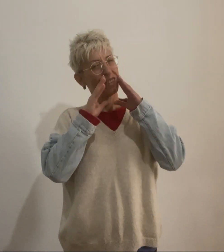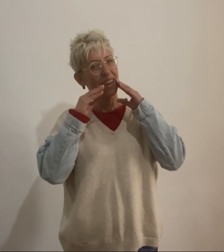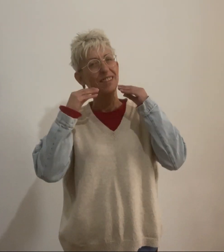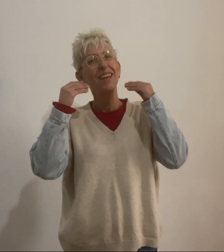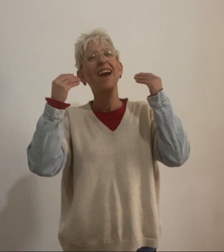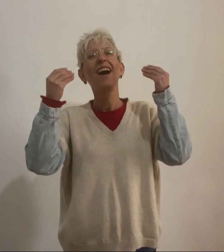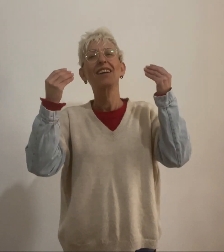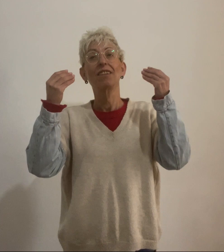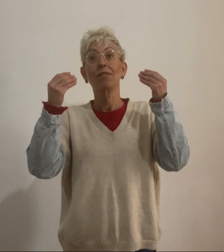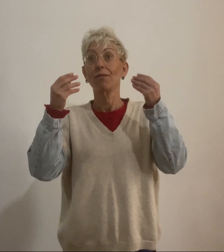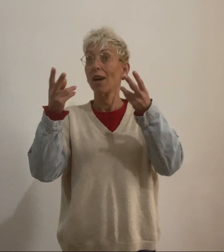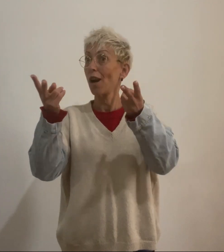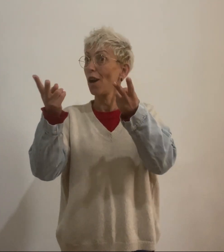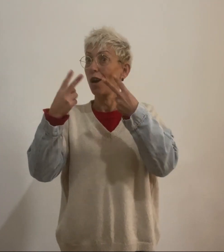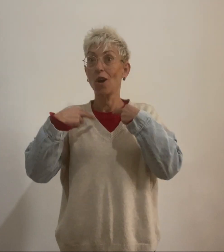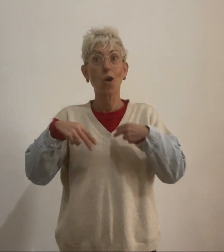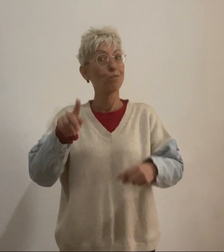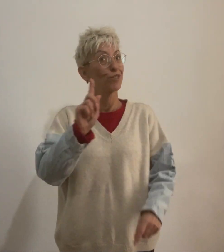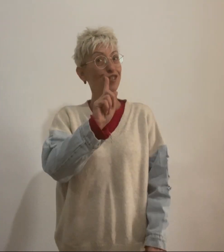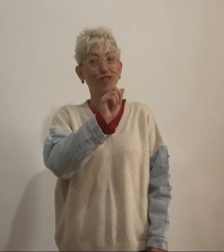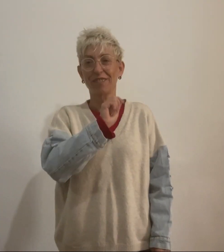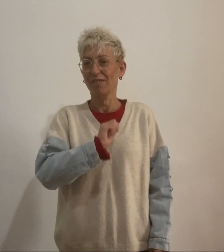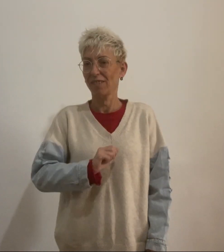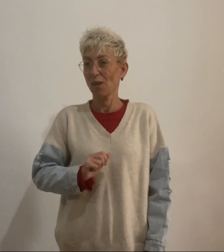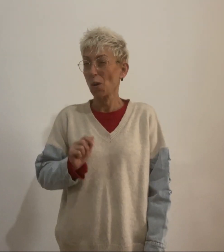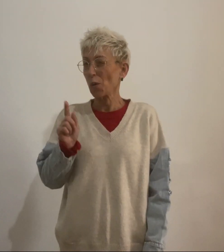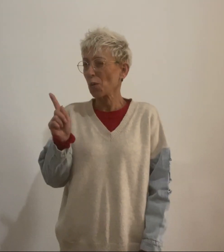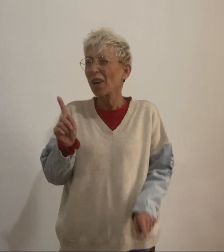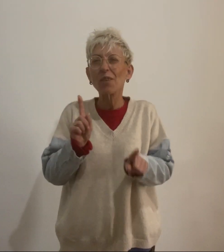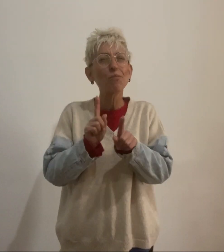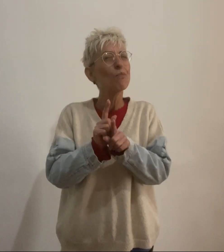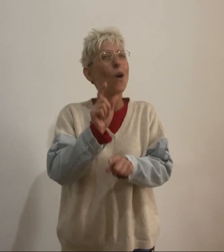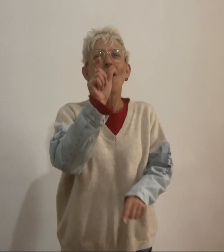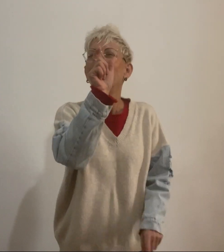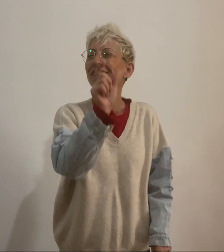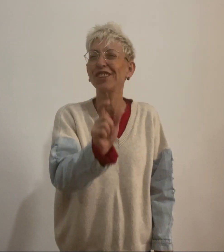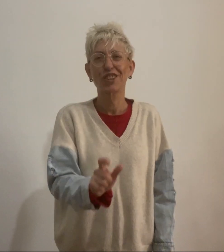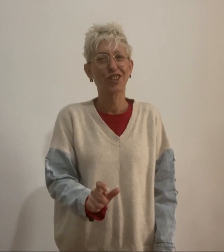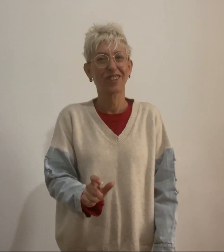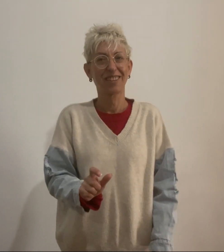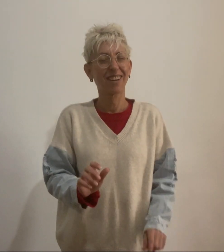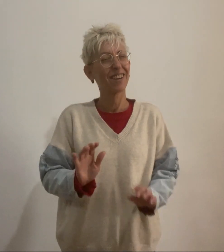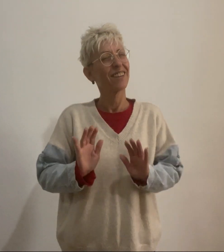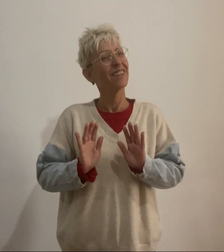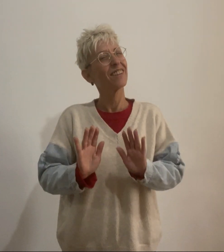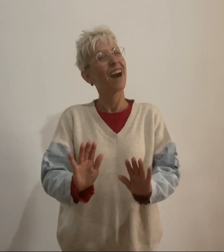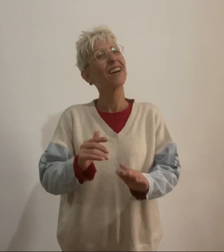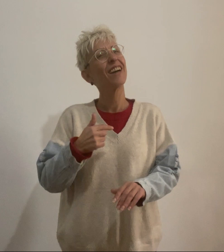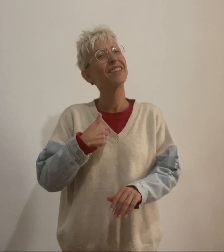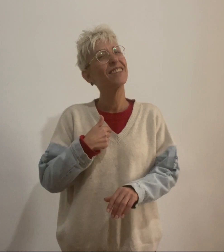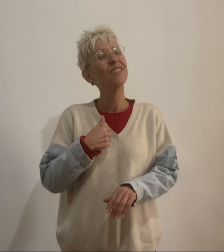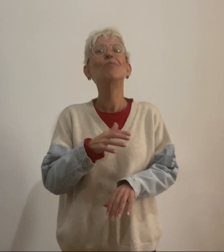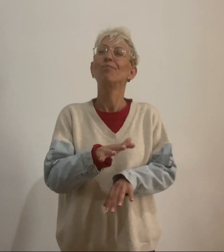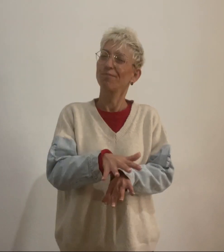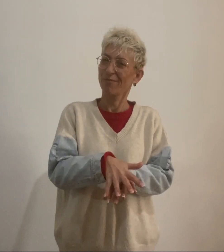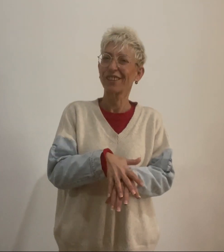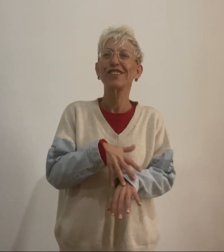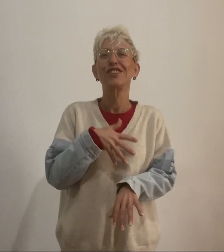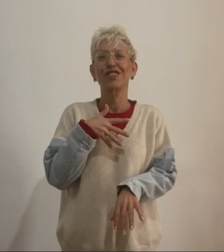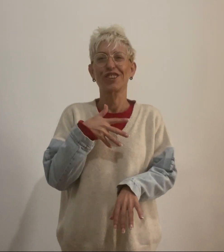מחייך ולא משיב הוא כמו איש כך אני מרגיש!